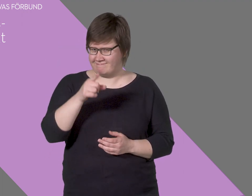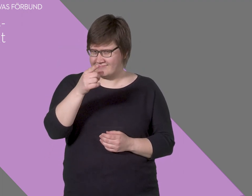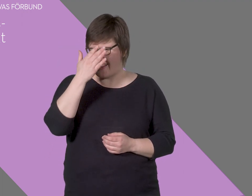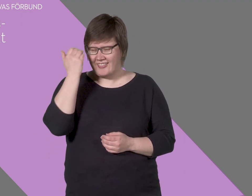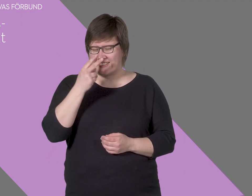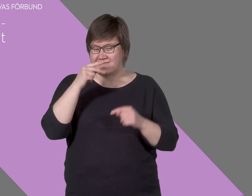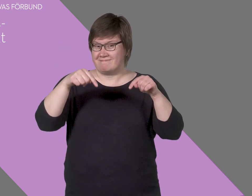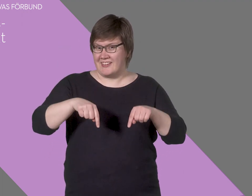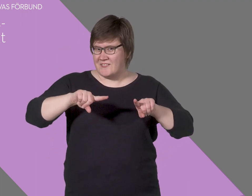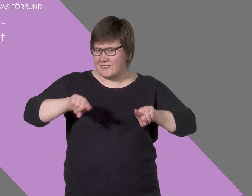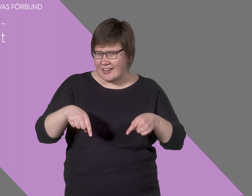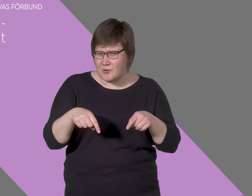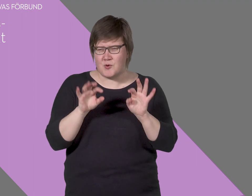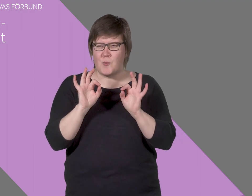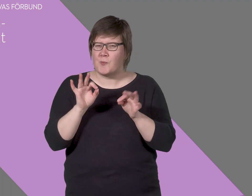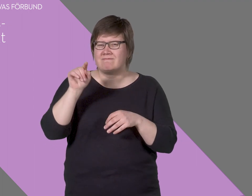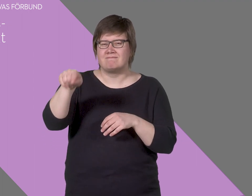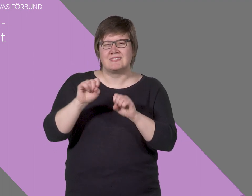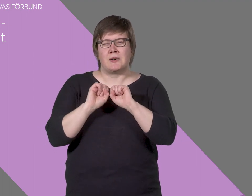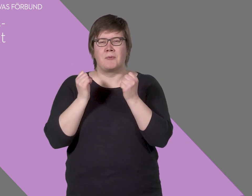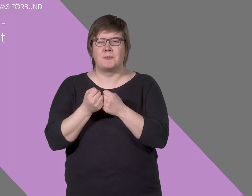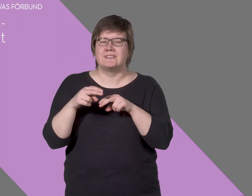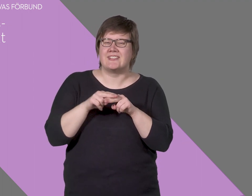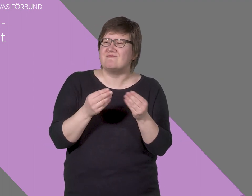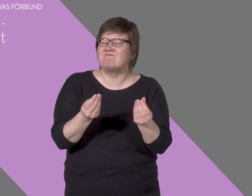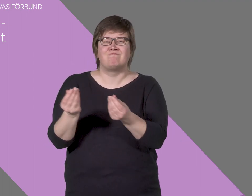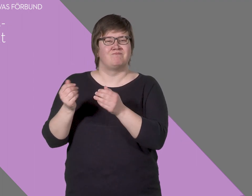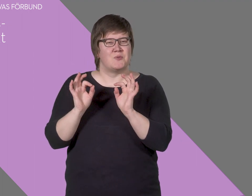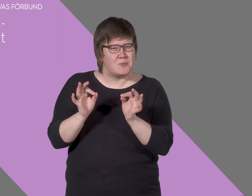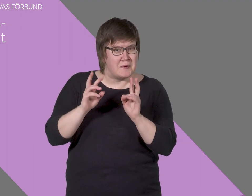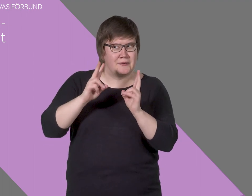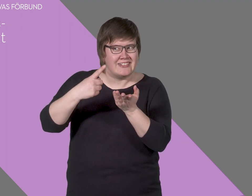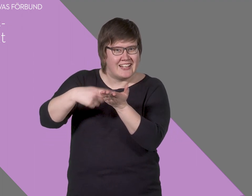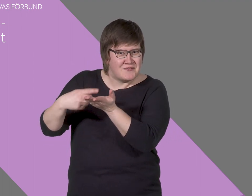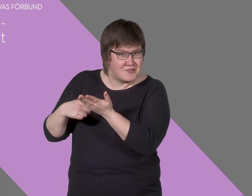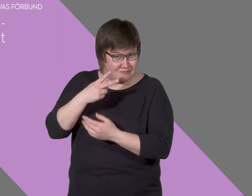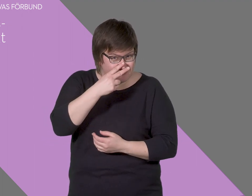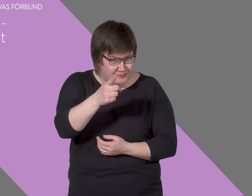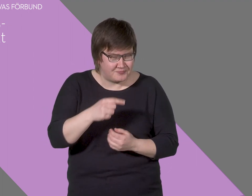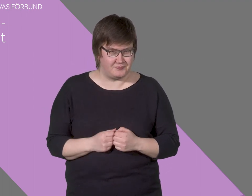Se vår video för stämningen under seminariedagen och intervjuerna!